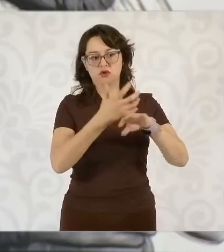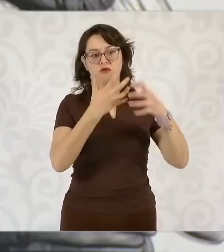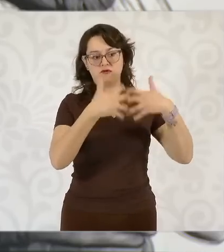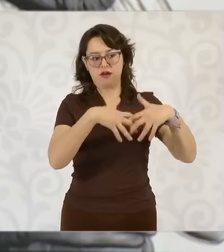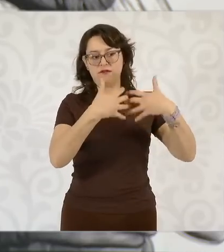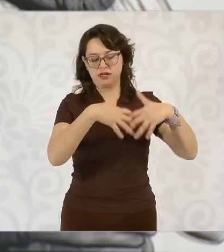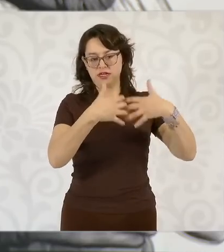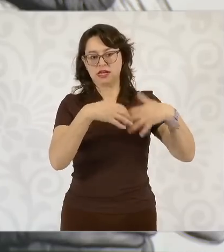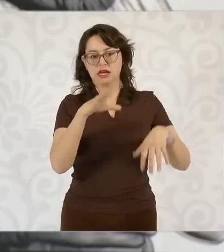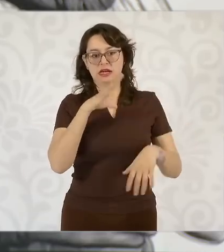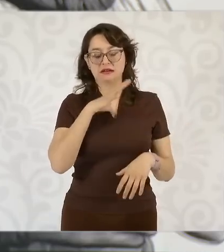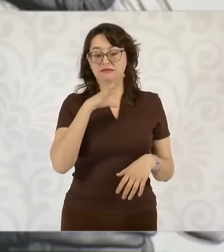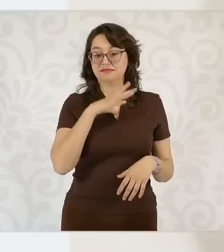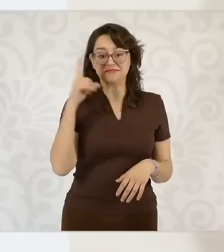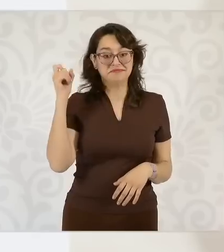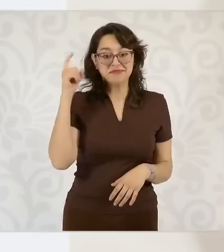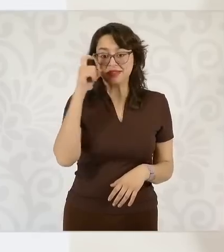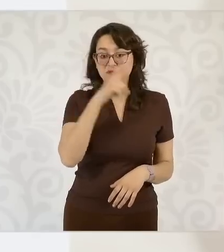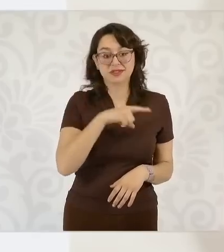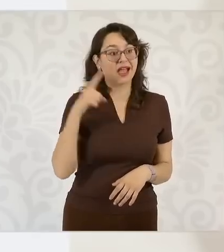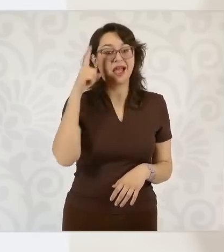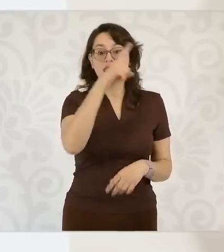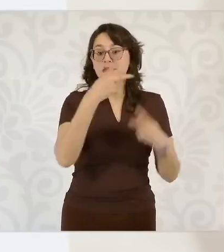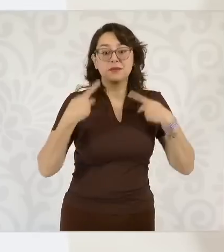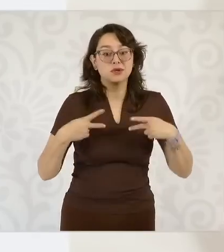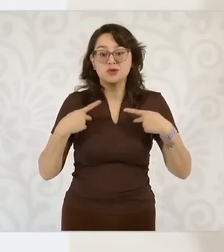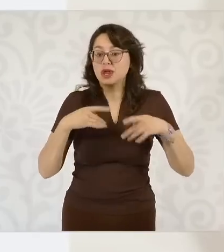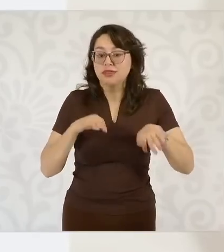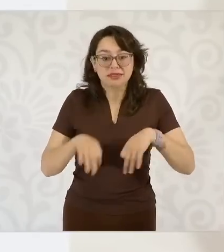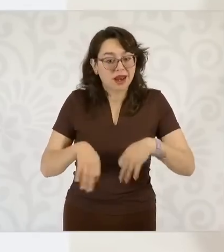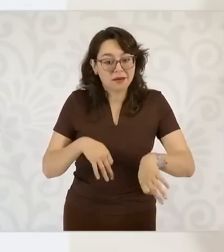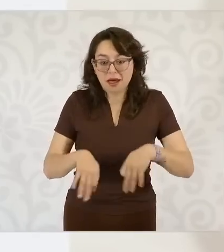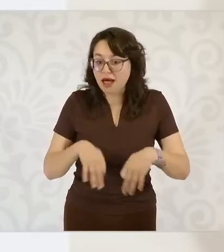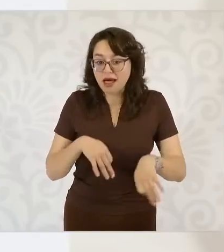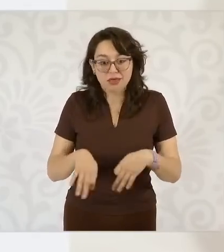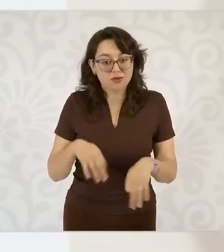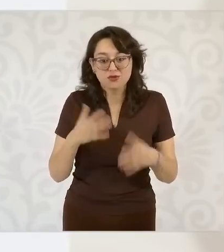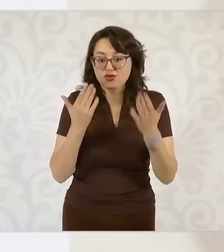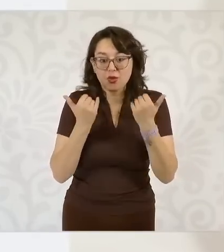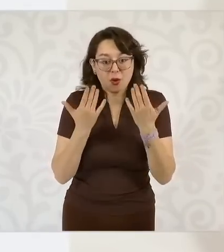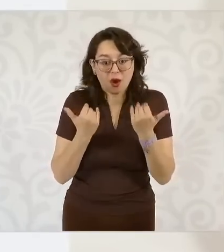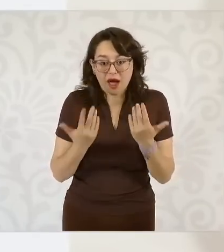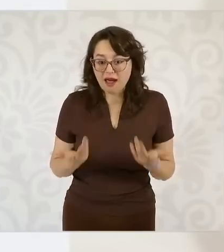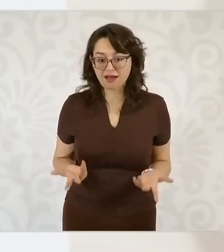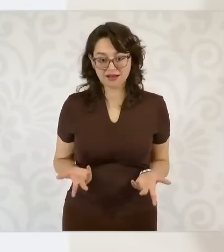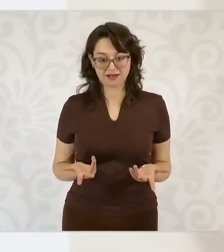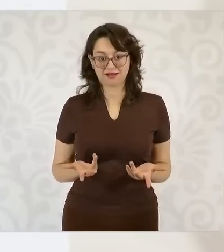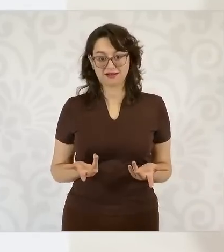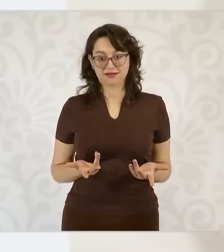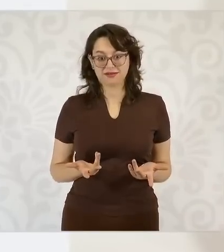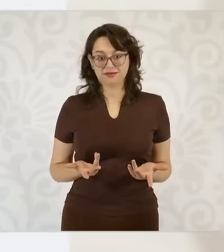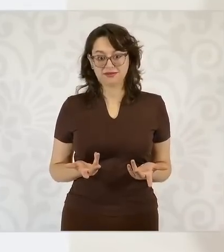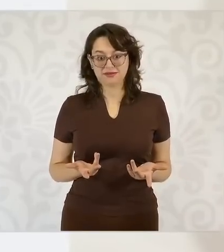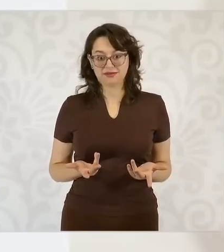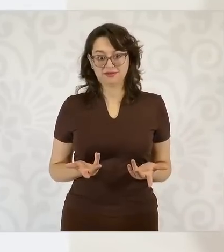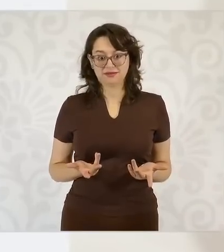trabajo conseguir mano de obra allá entre otras cosas porque ya no hay tanto Bono demográfico es